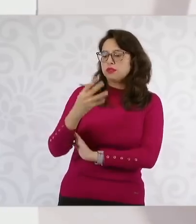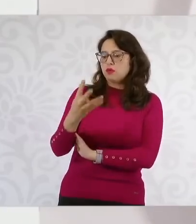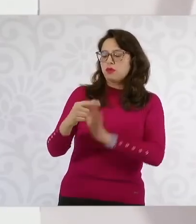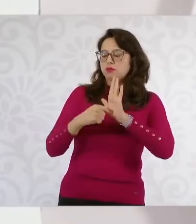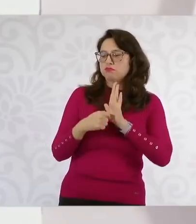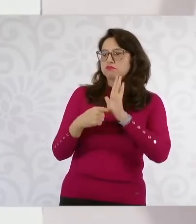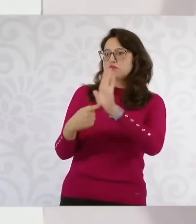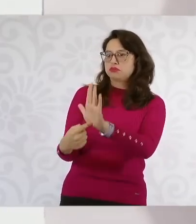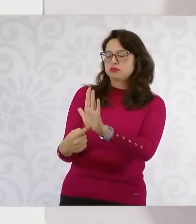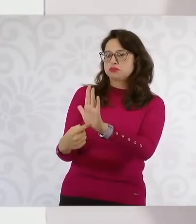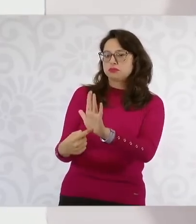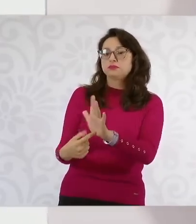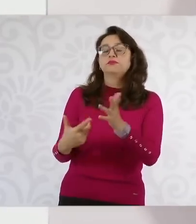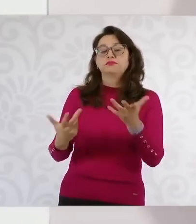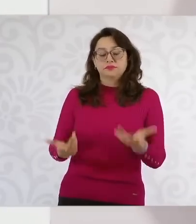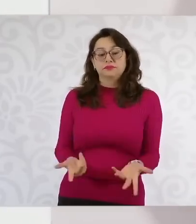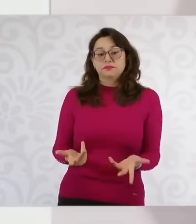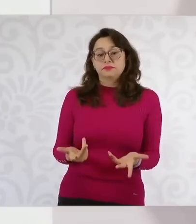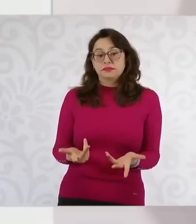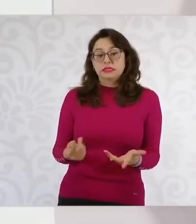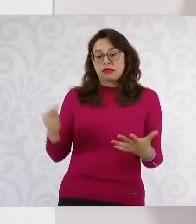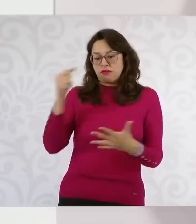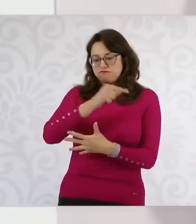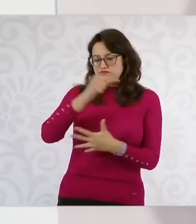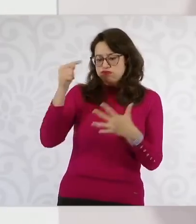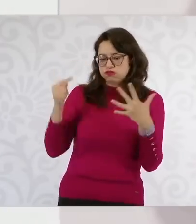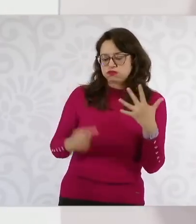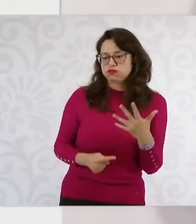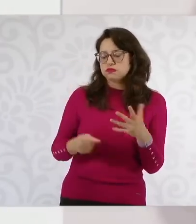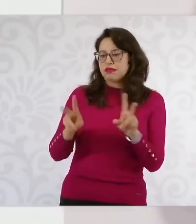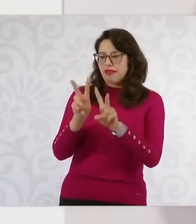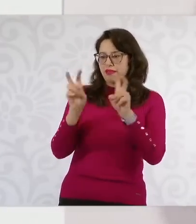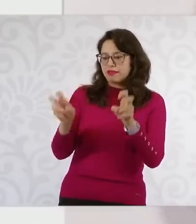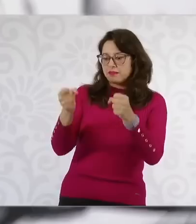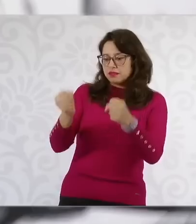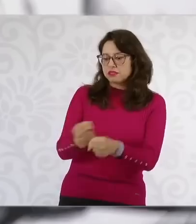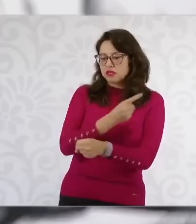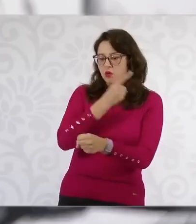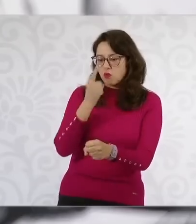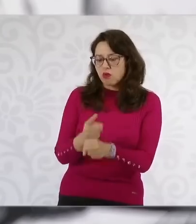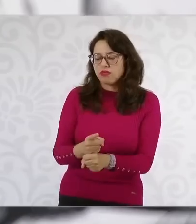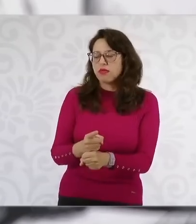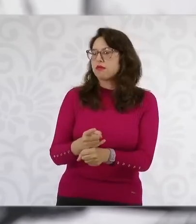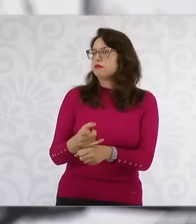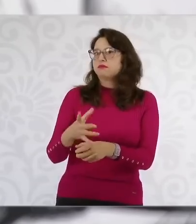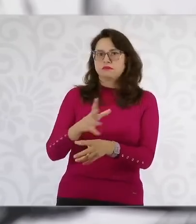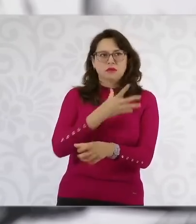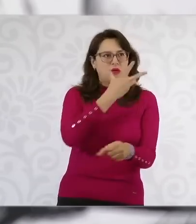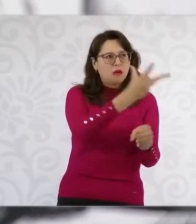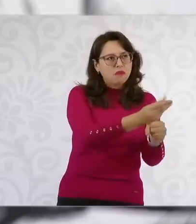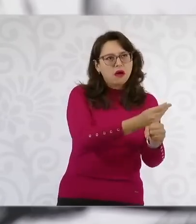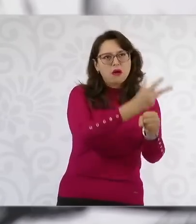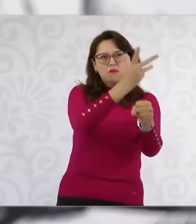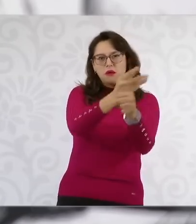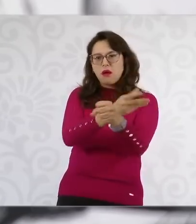y estamos fortaleciendo todas las acciones de seguridad desde la atención a las causas hasta